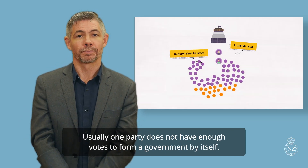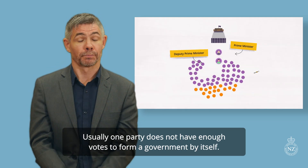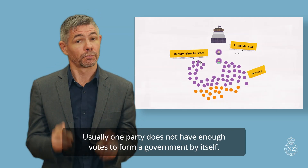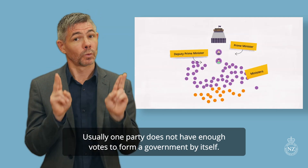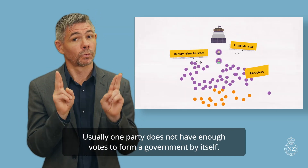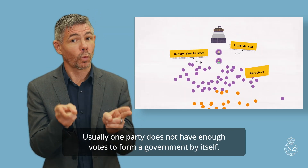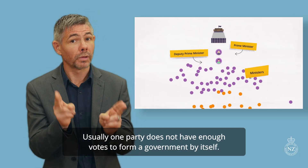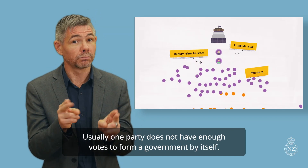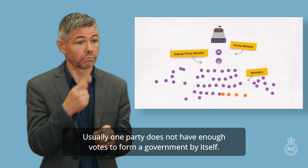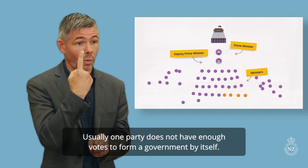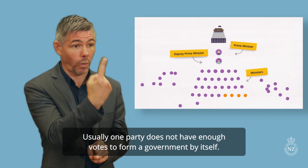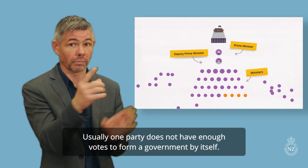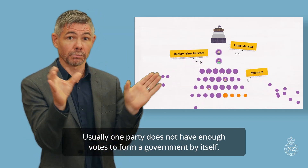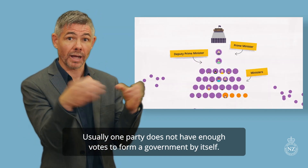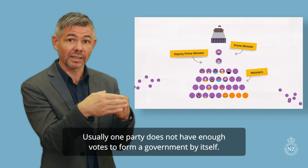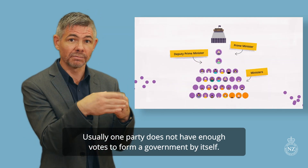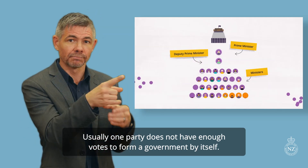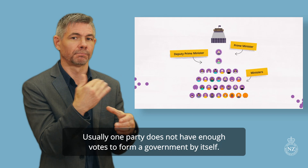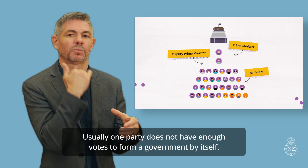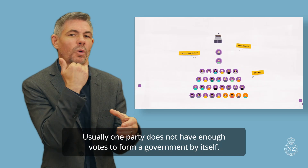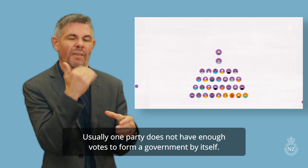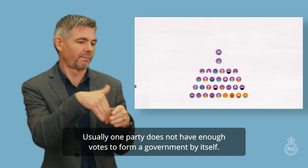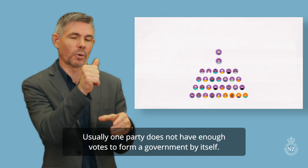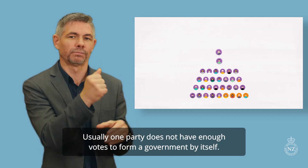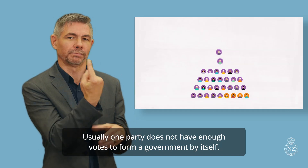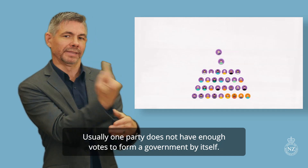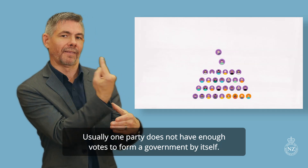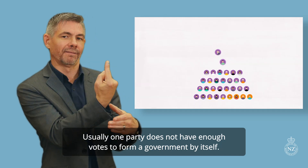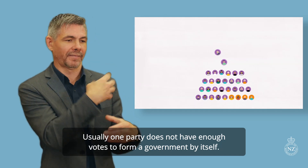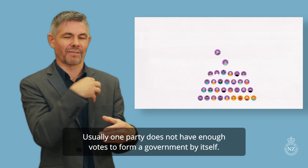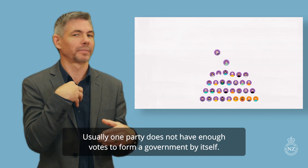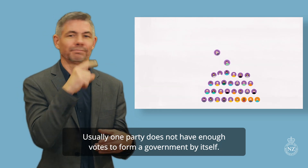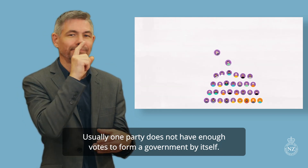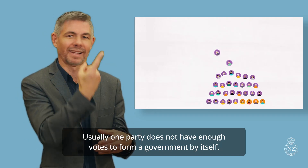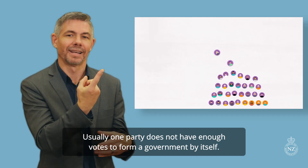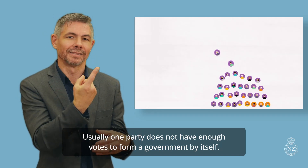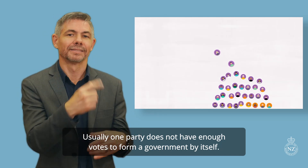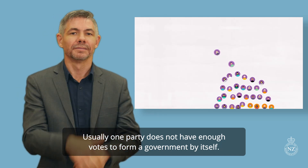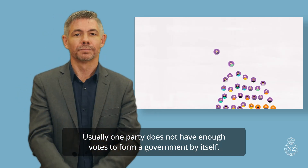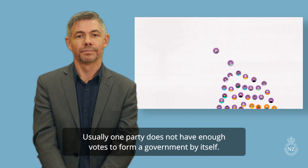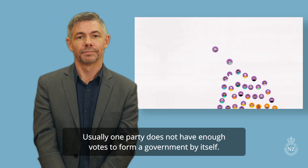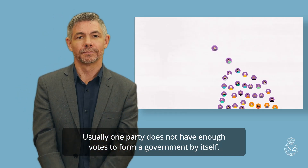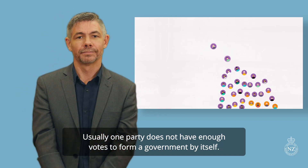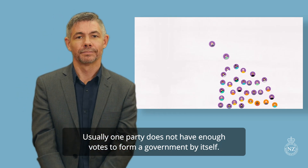I te nuinga o te wā, kāore e rahi ngā pōti o te pāti kotahi kia tū kau hei kāwanatanga.